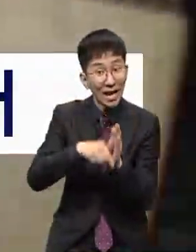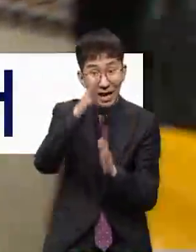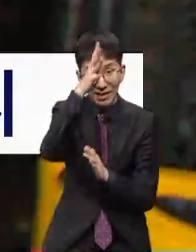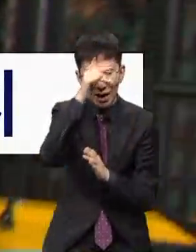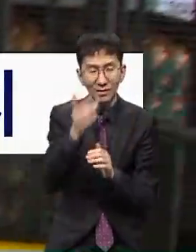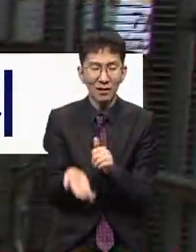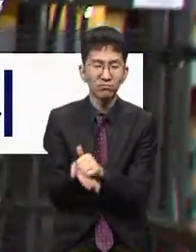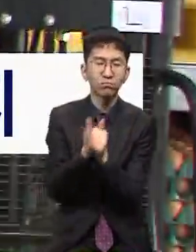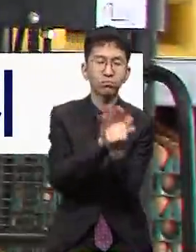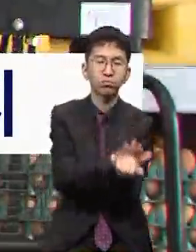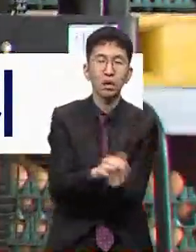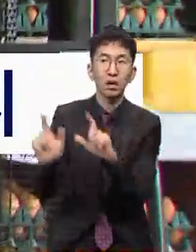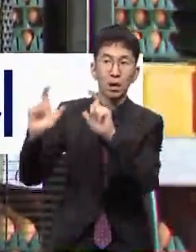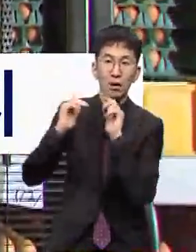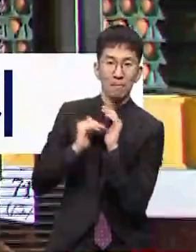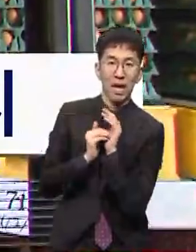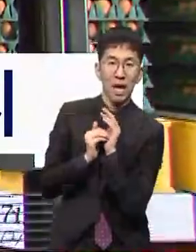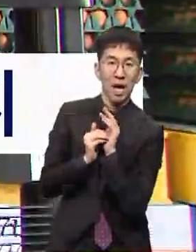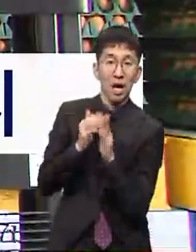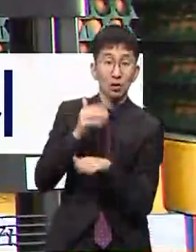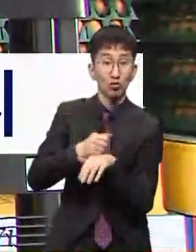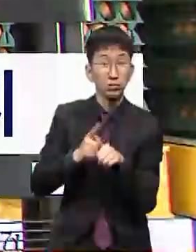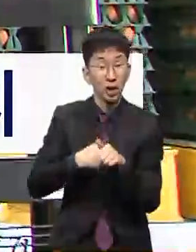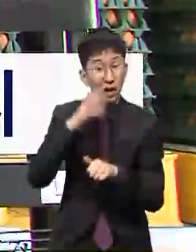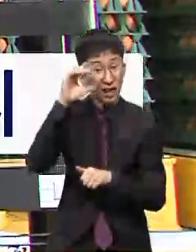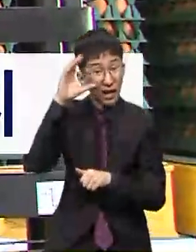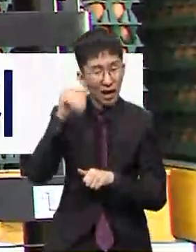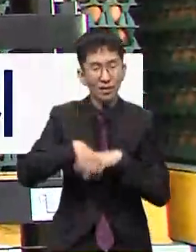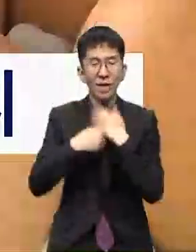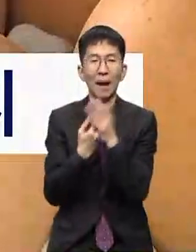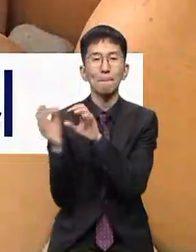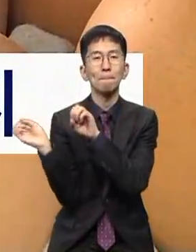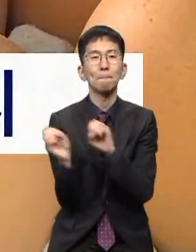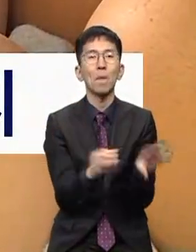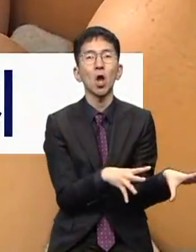명령을 받으면서 부산물인 달걀도 매몰 대상으로 반출이 금지된 겁니다.